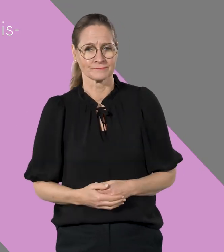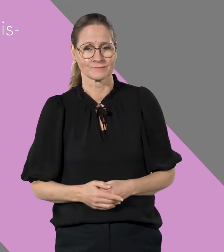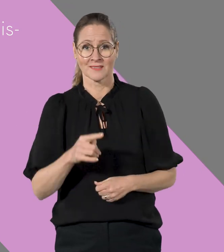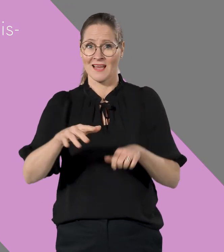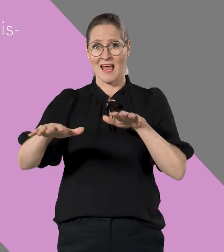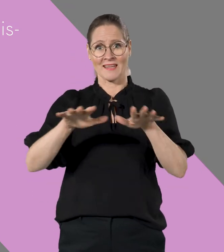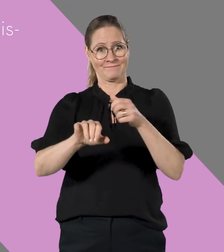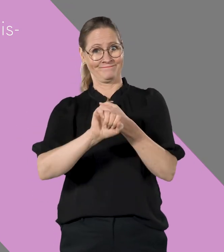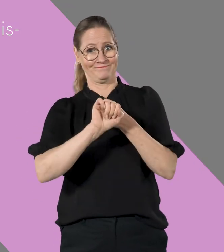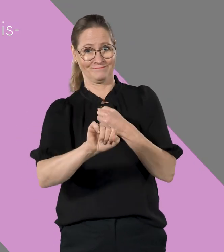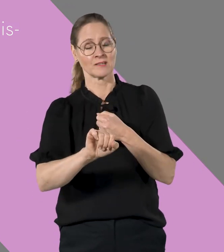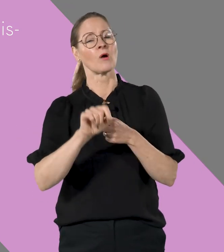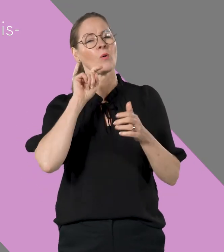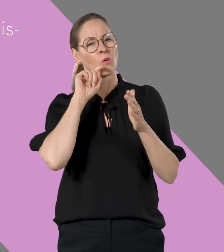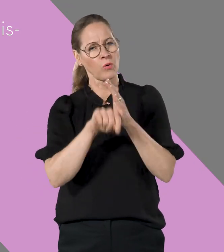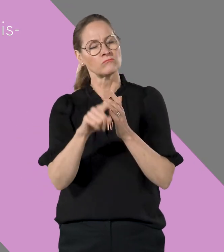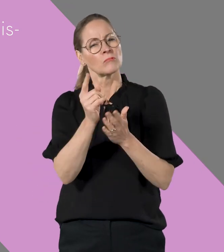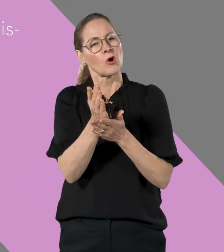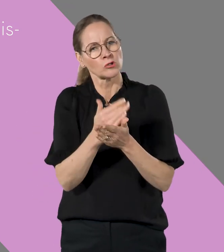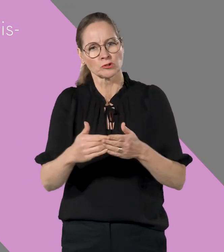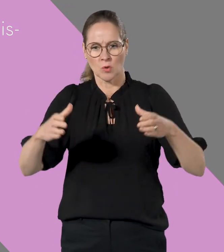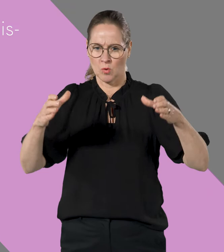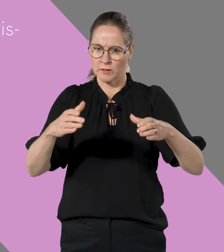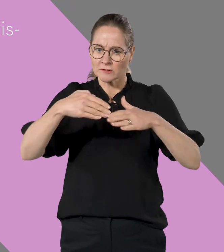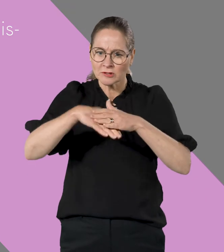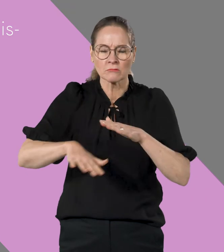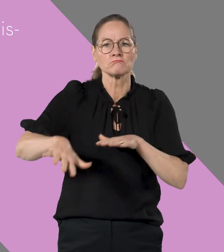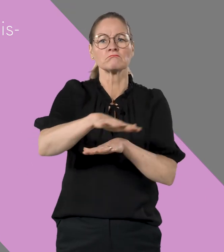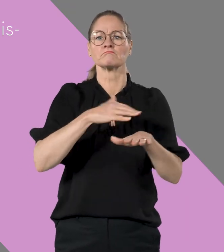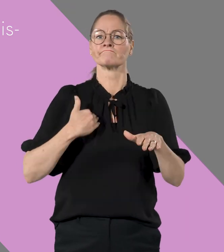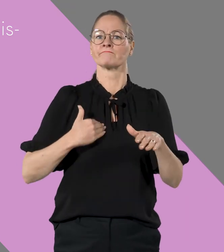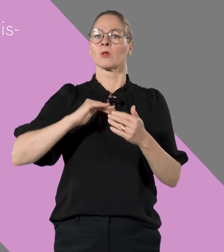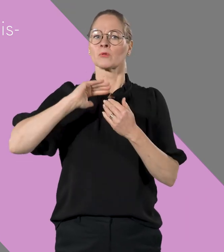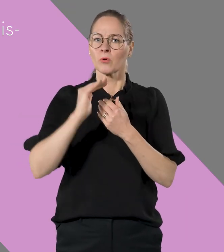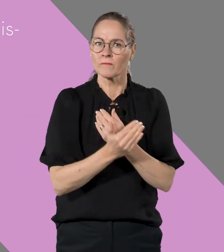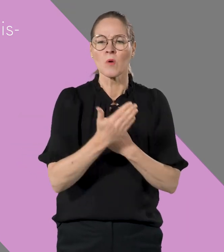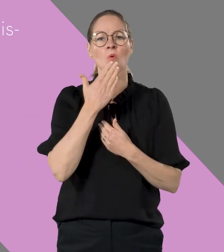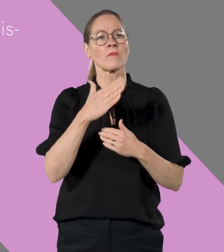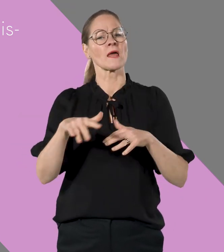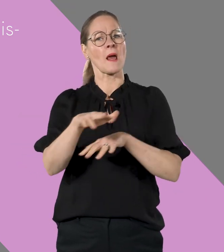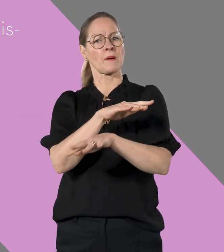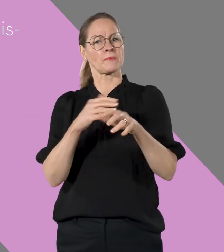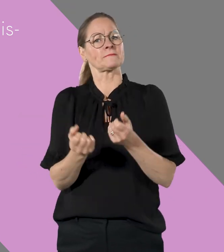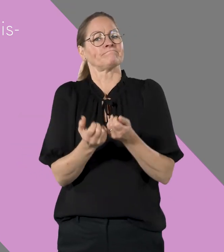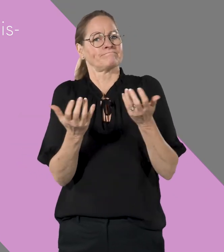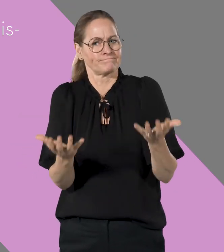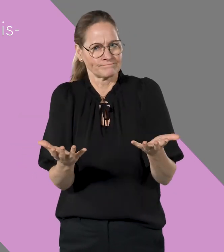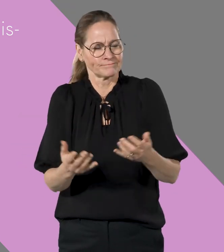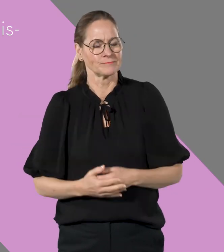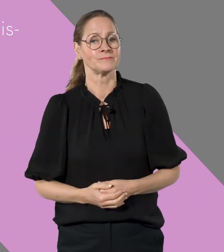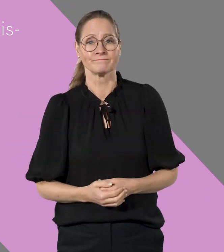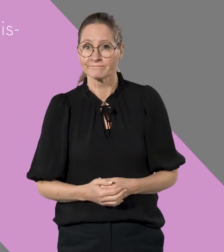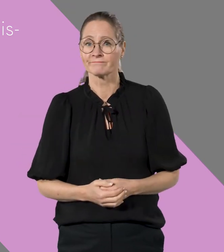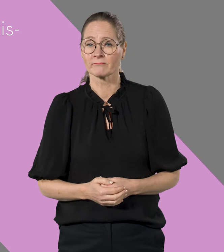Häirinnän ehkäisy on osa yhteisöjen turvallisuutta ja hyvän ilmapiirin luomista, -